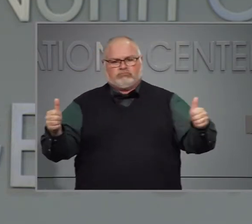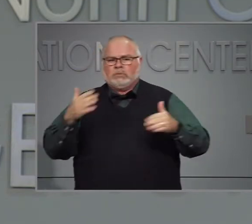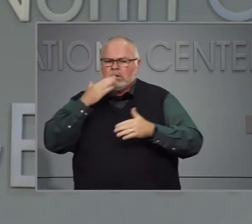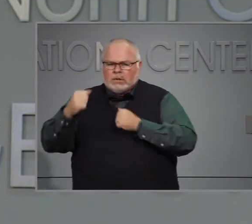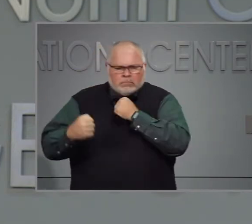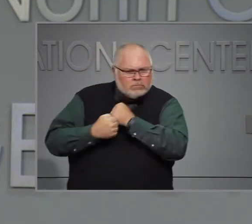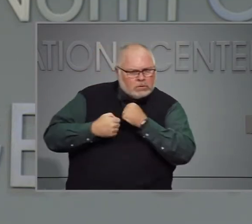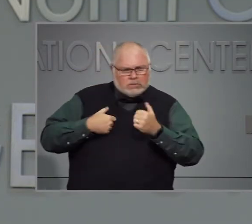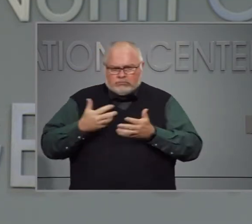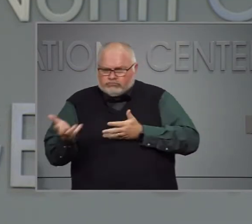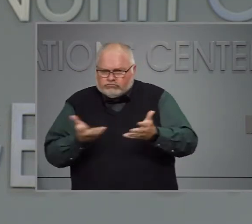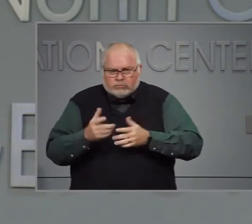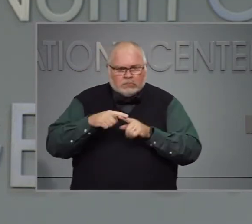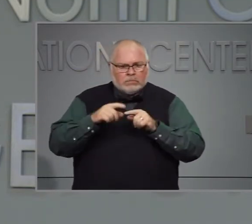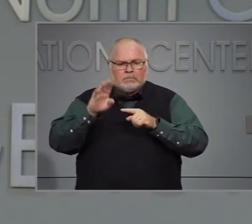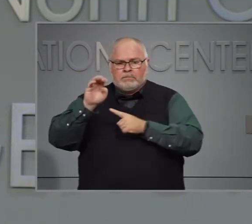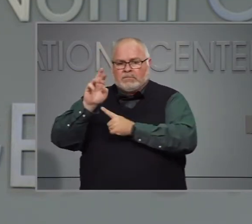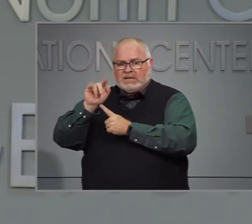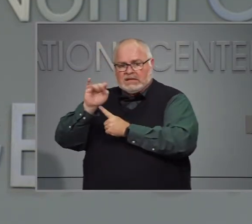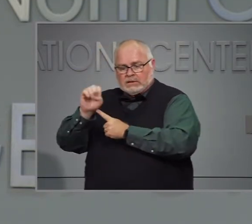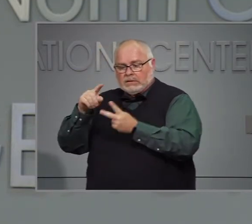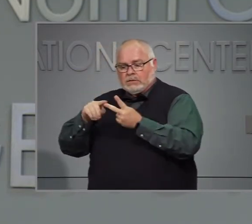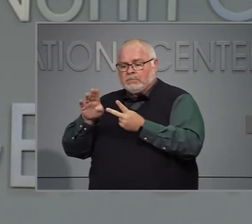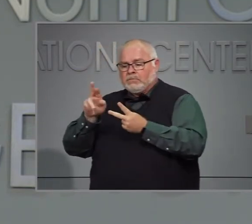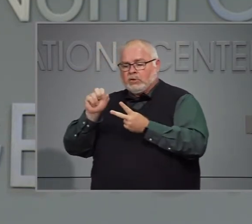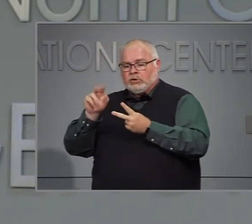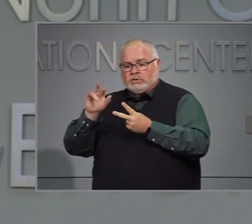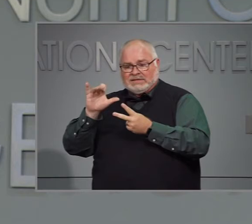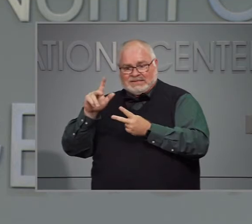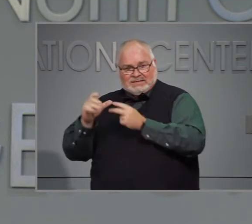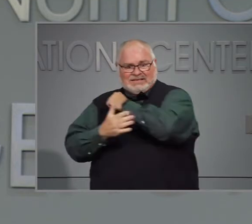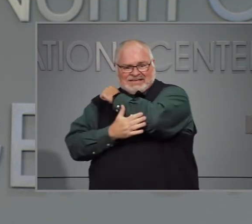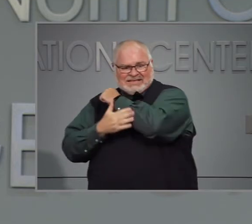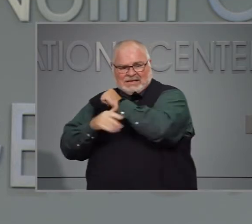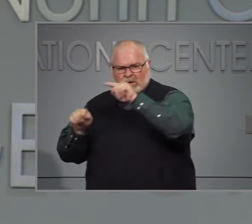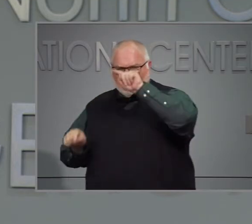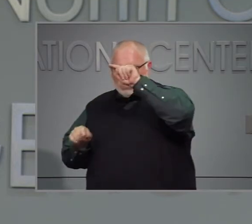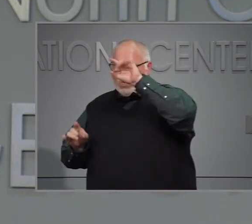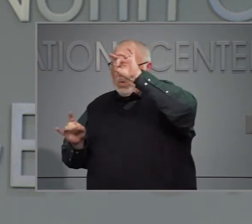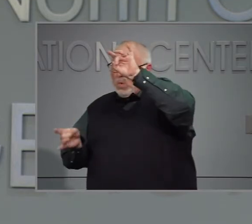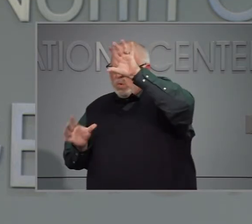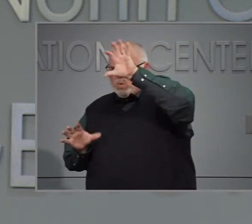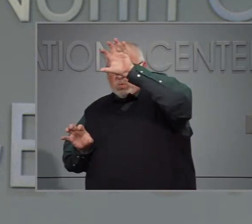el apoyo seguimos e sigue continúan. Dos en los condados de Perry Brunswick que tuvieron